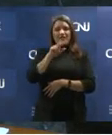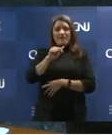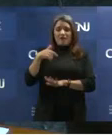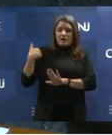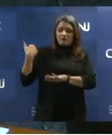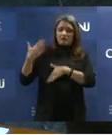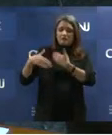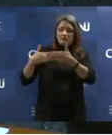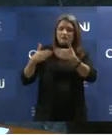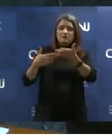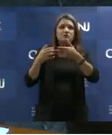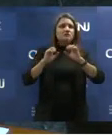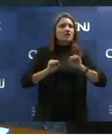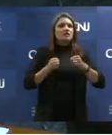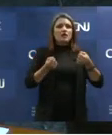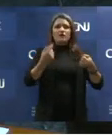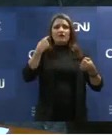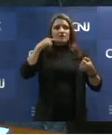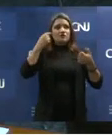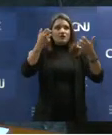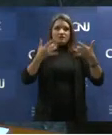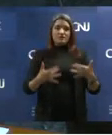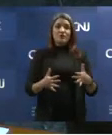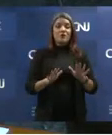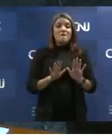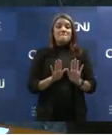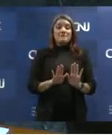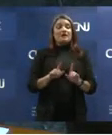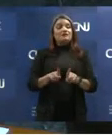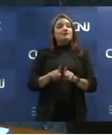Ocorre que o magistrado também incitava o tribunal